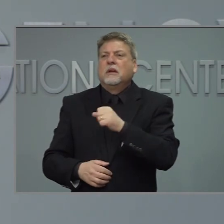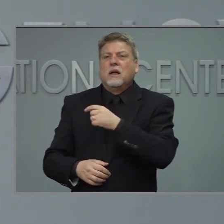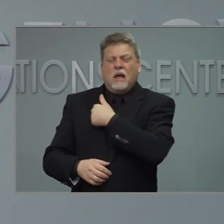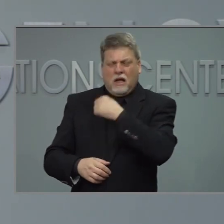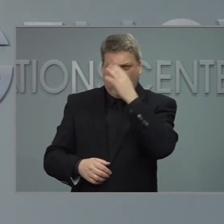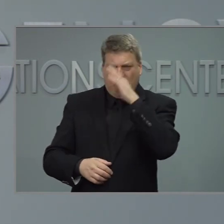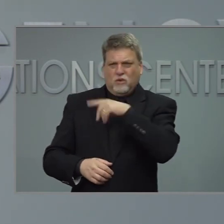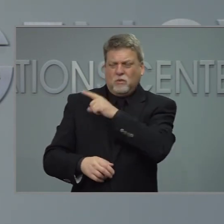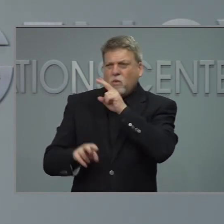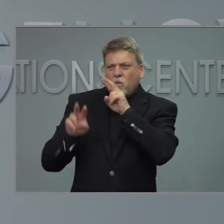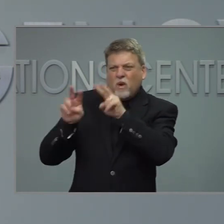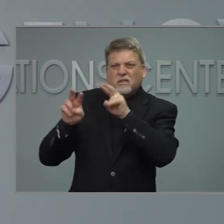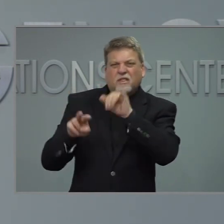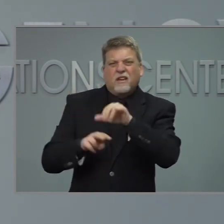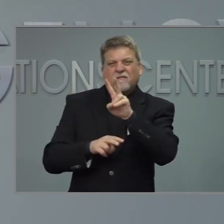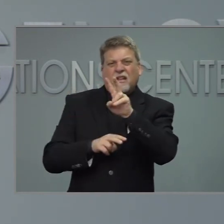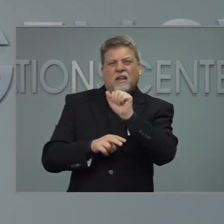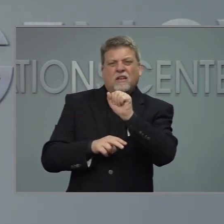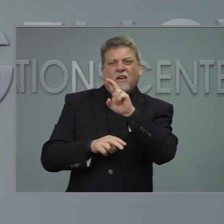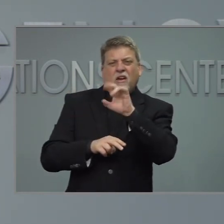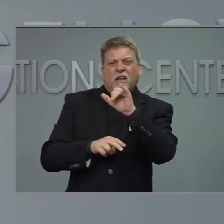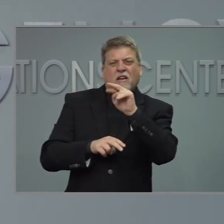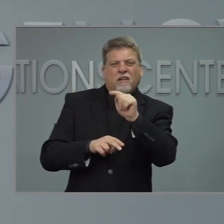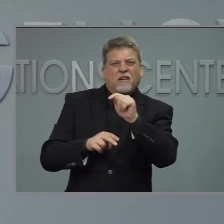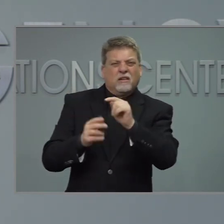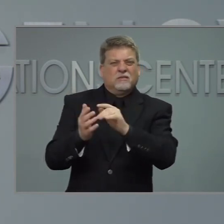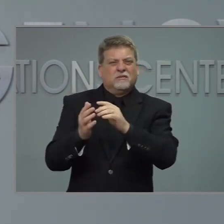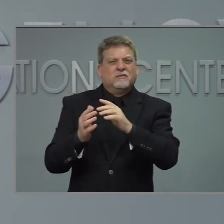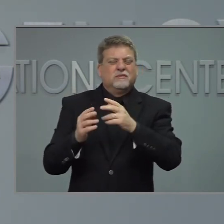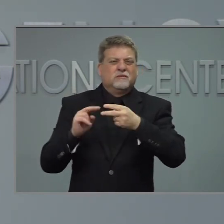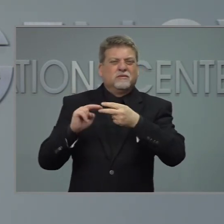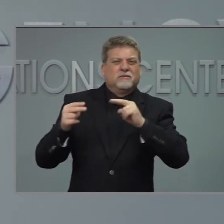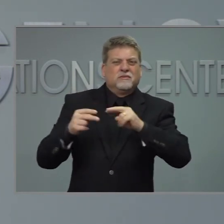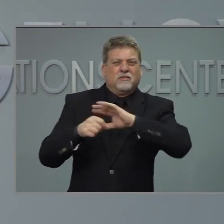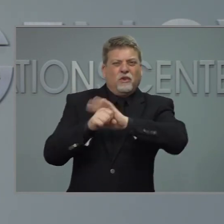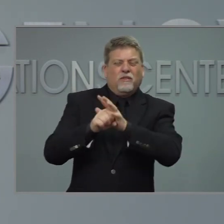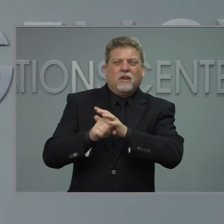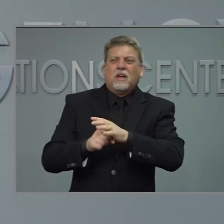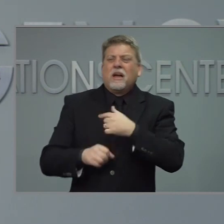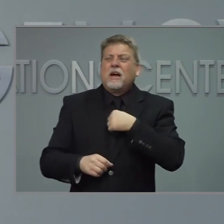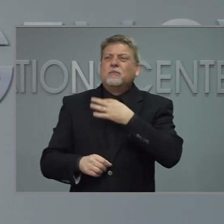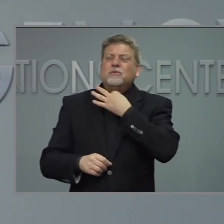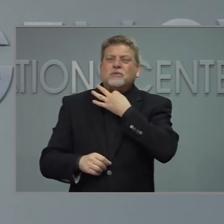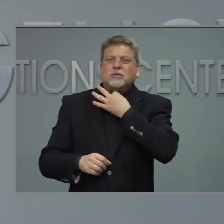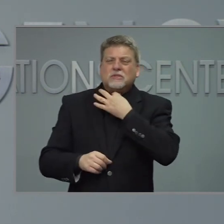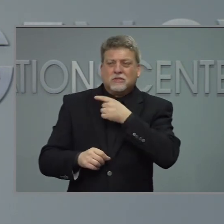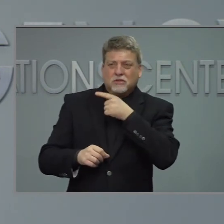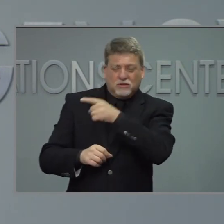Está relacionado, yo sé que al tanto están preparándose para las variantes en Carolina del